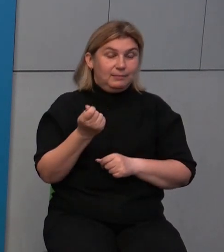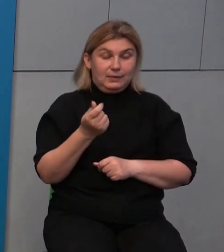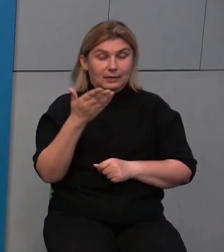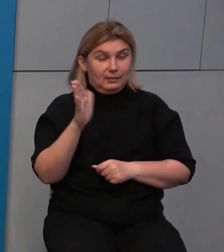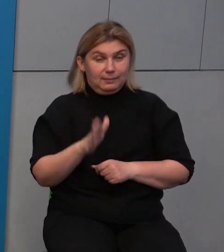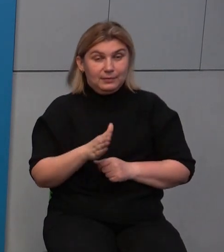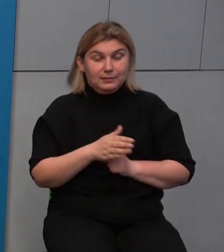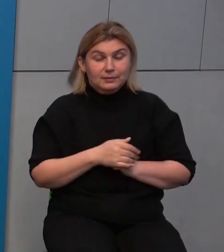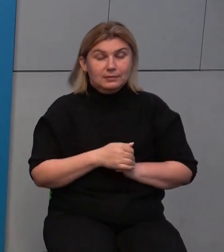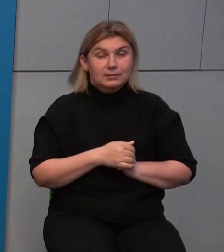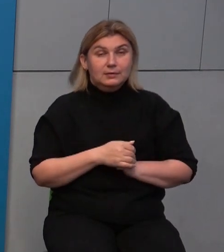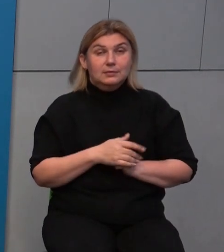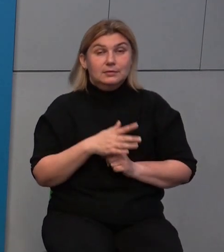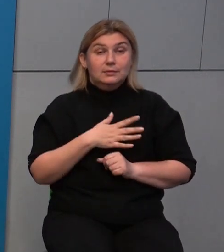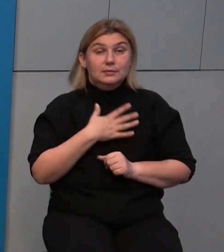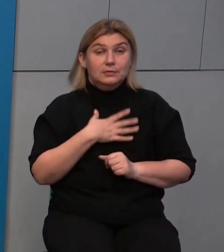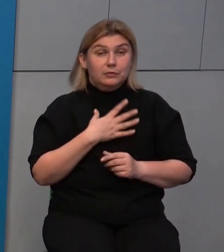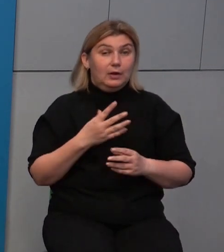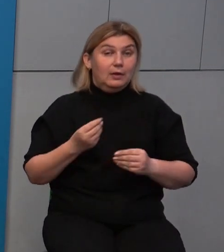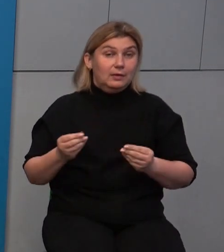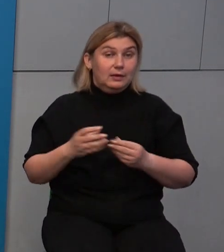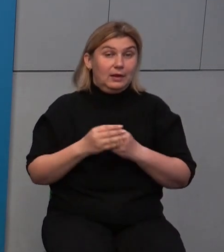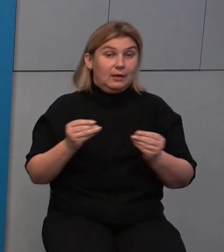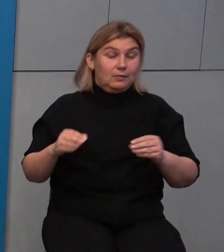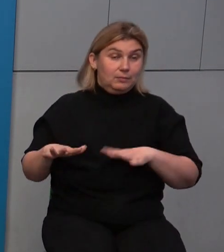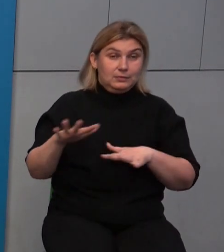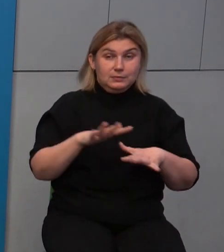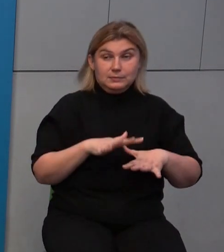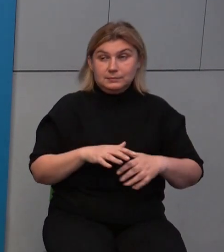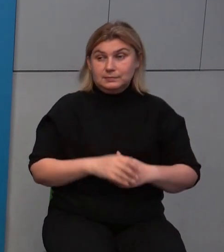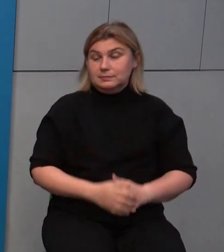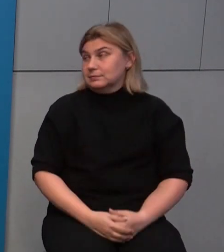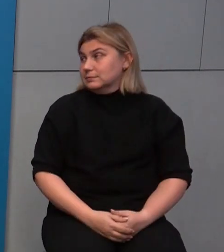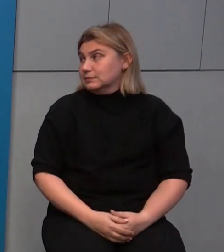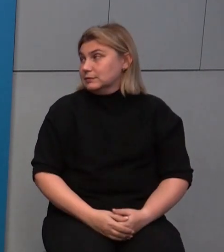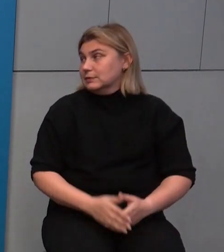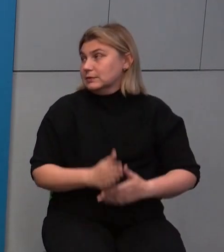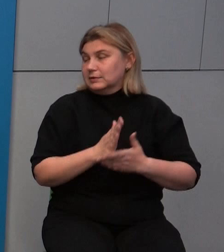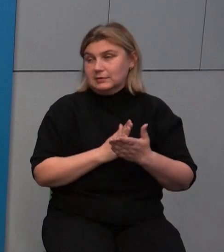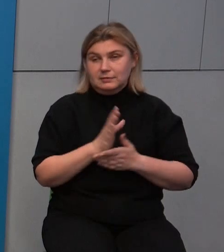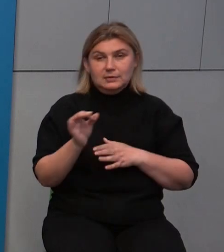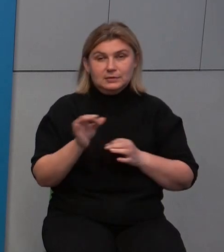no to czuł się lekko zagubiony, tak to ujmijmy i nie wierzył w tę historię.